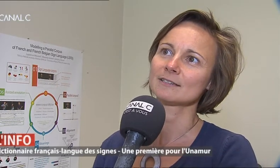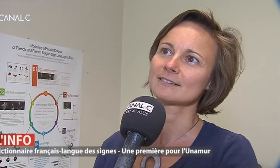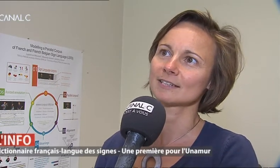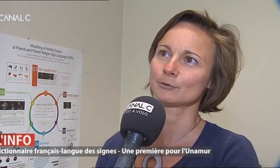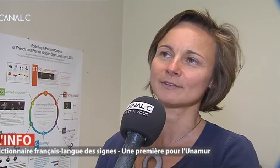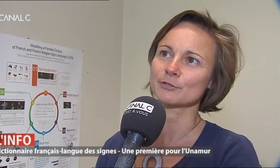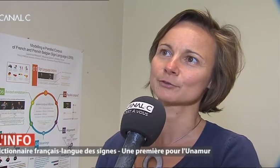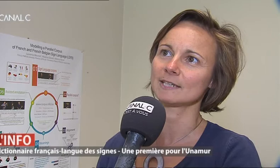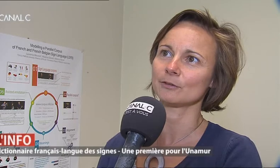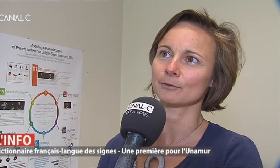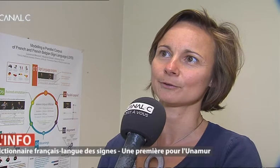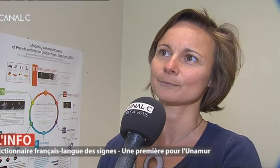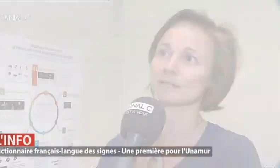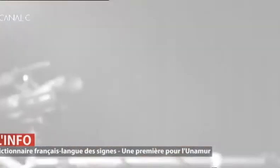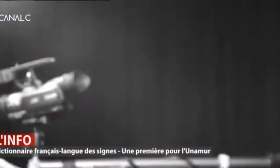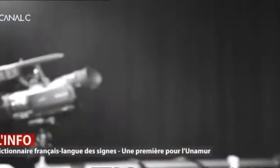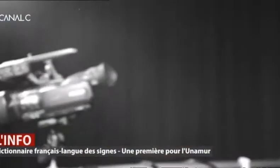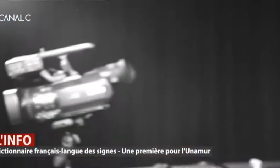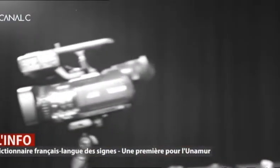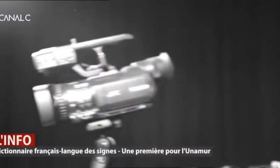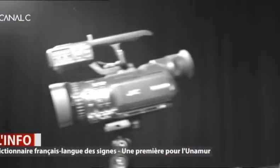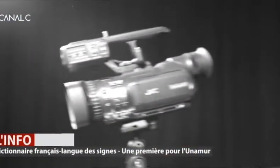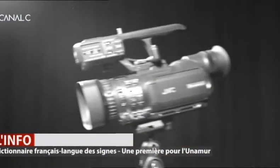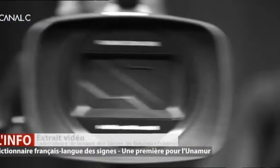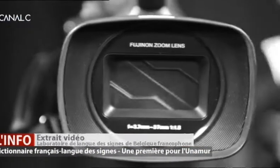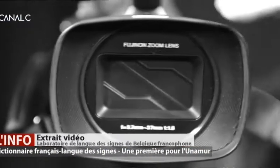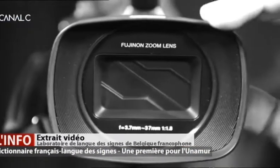série de tâches en dialogue qu'on a enregistrées.